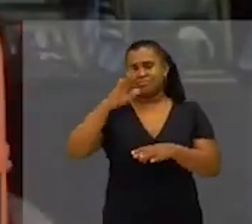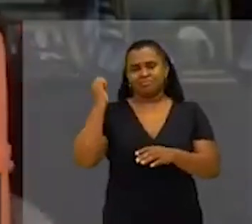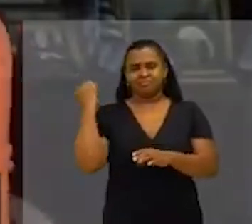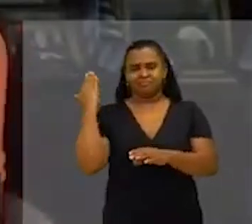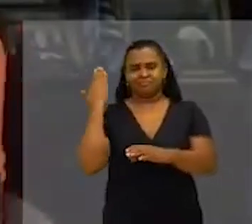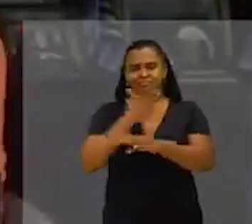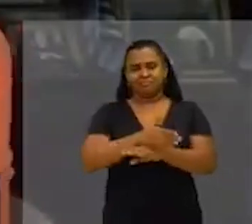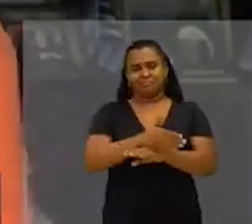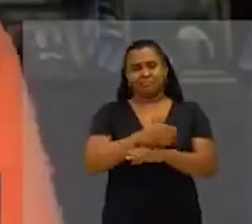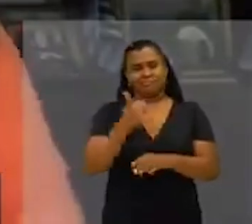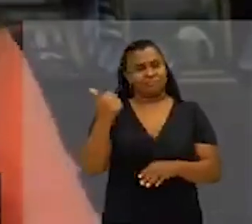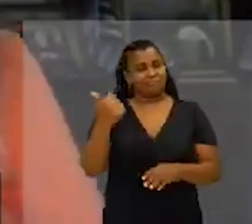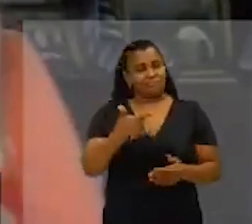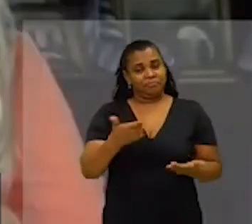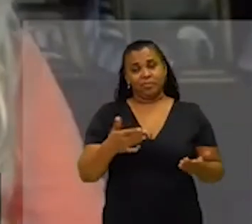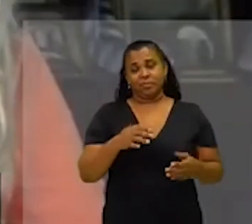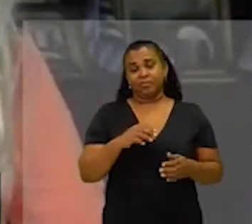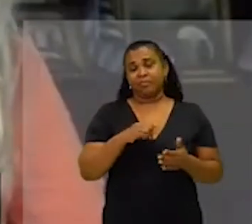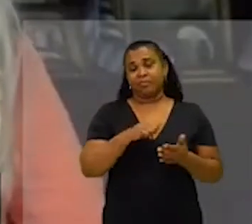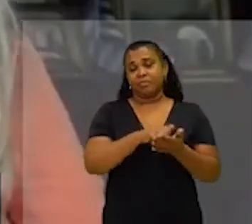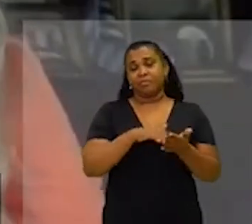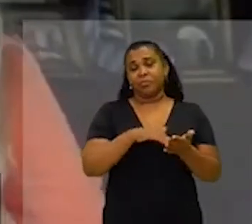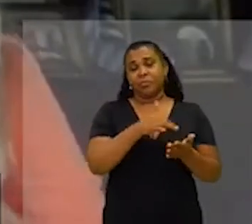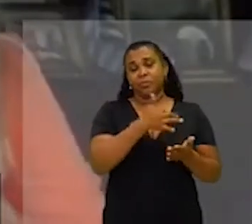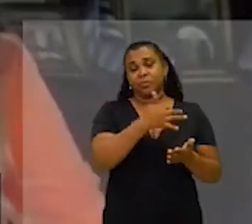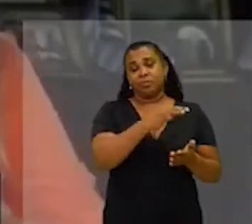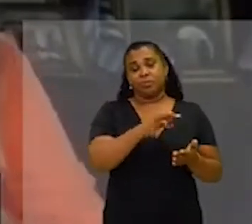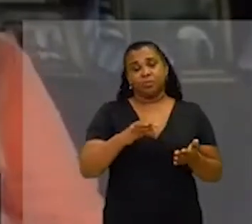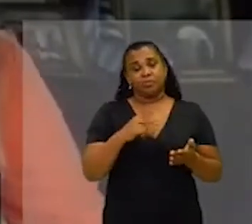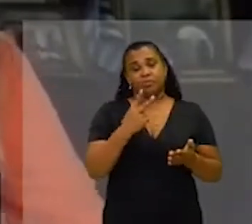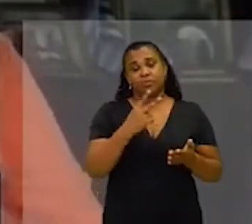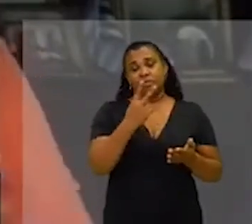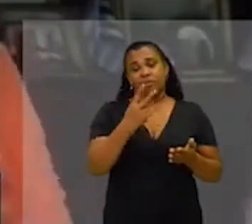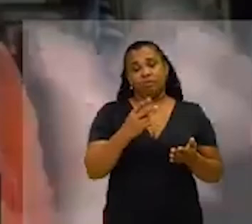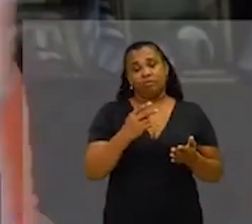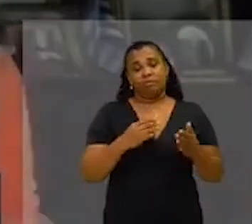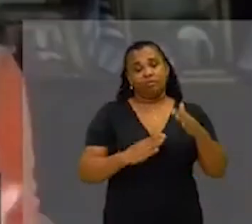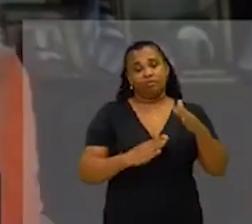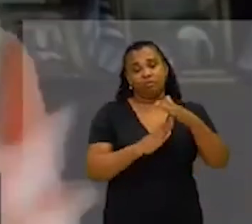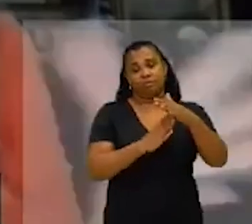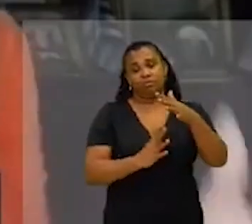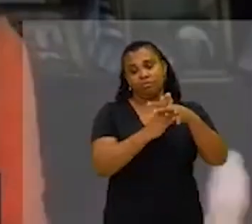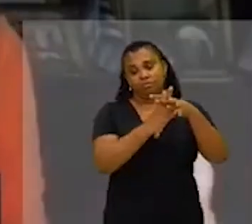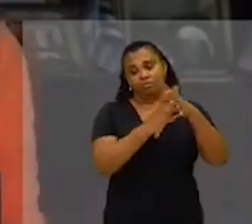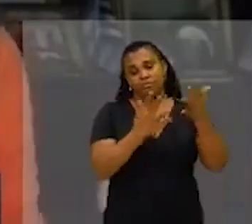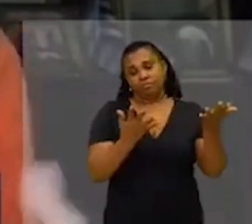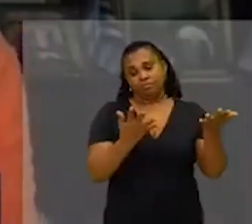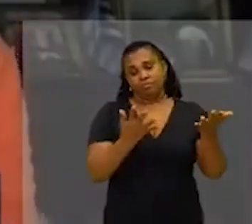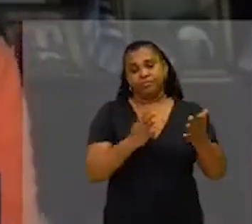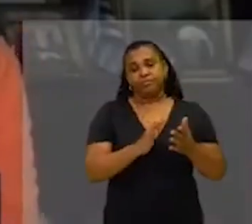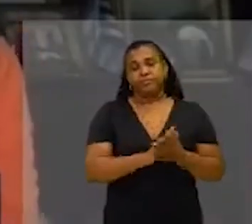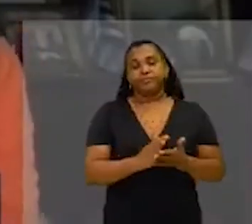de cem por cento do valor em excesso então nós temos aqui para concluir a minha apresentação